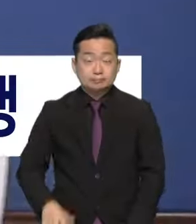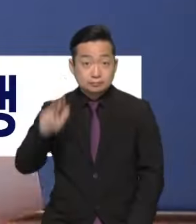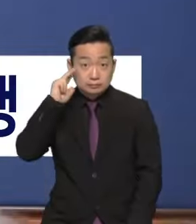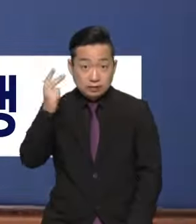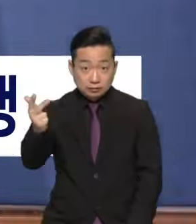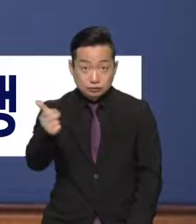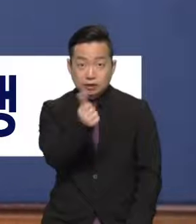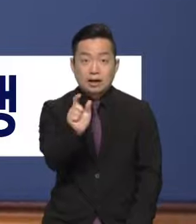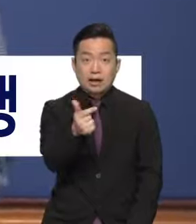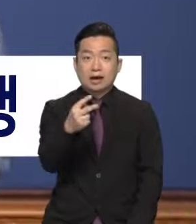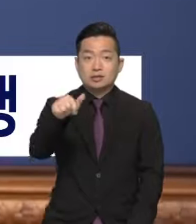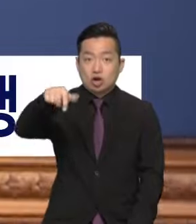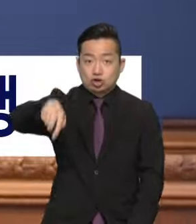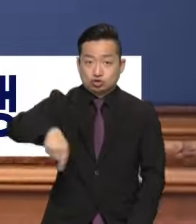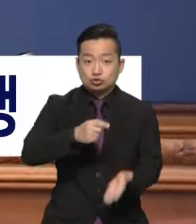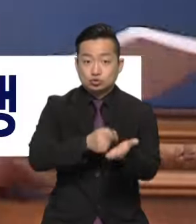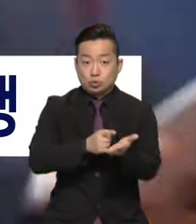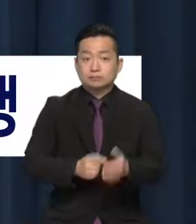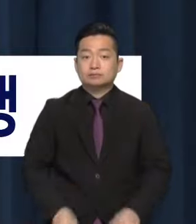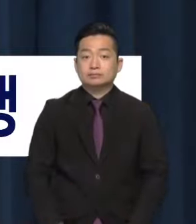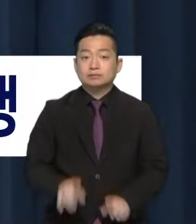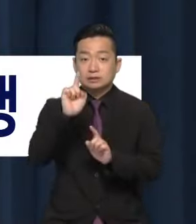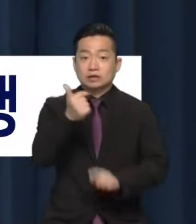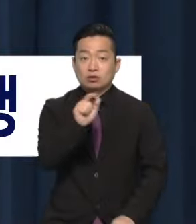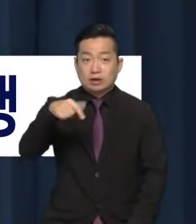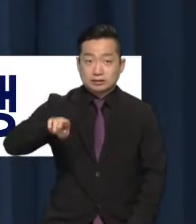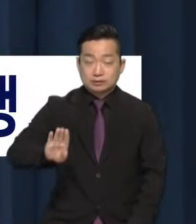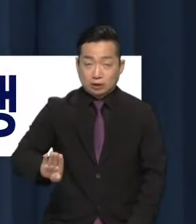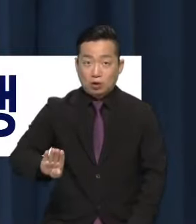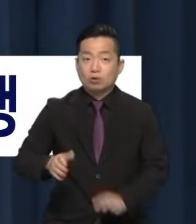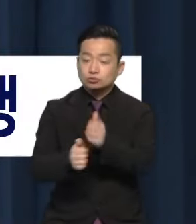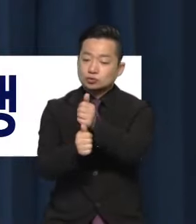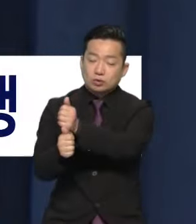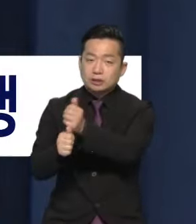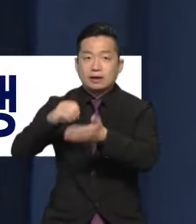초쯤 한덕수 국무총리와 이관섭 비서실장 등 참모진의 사의를 수용하고 후임 인사에